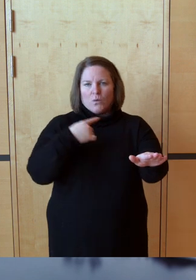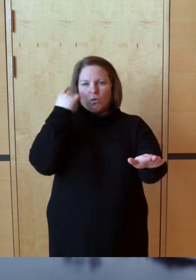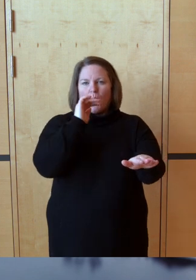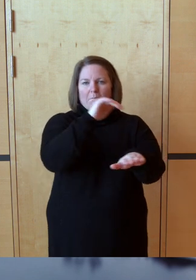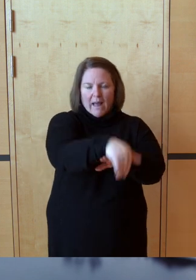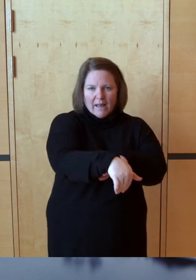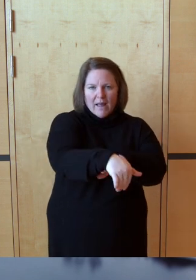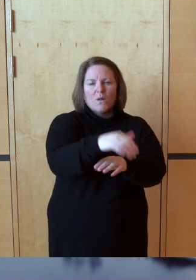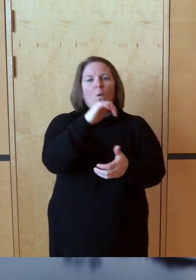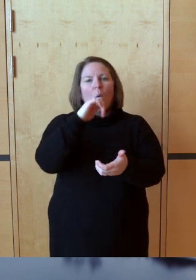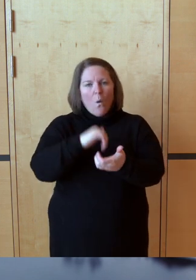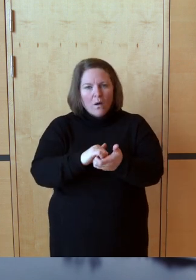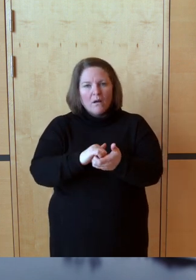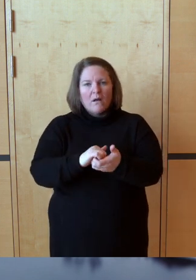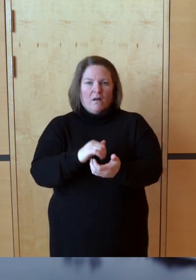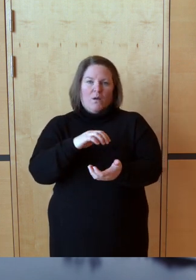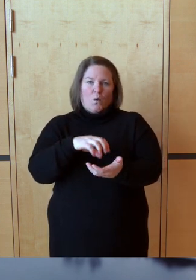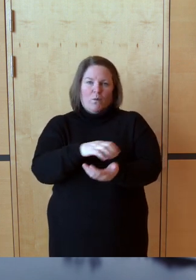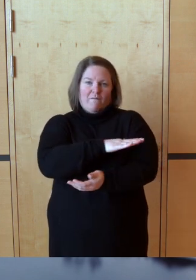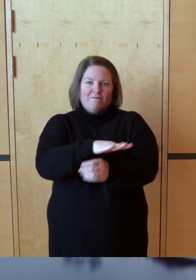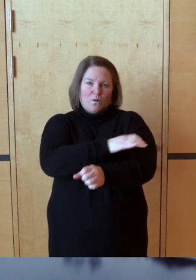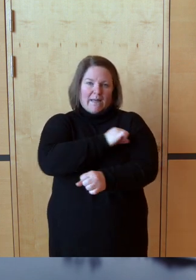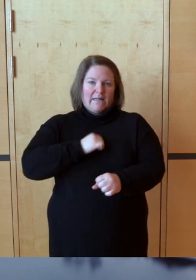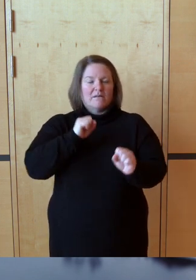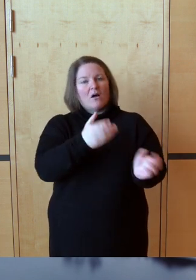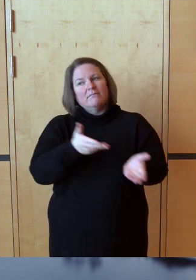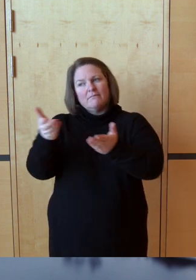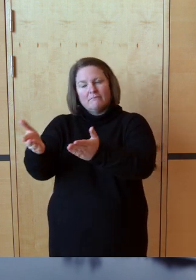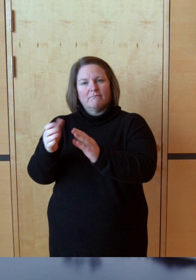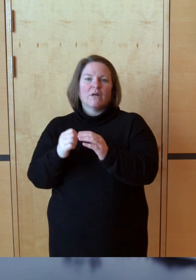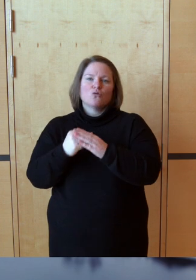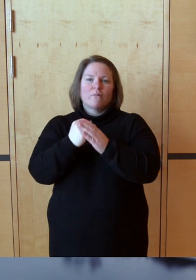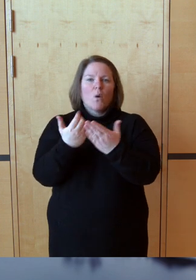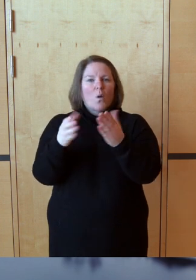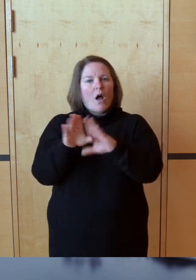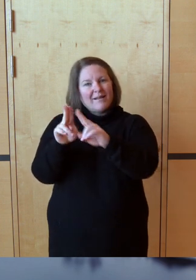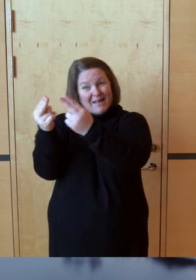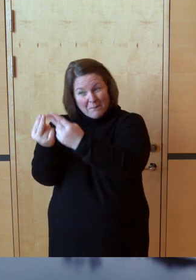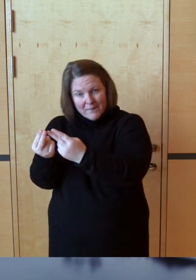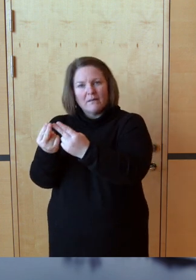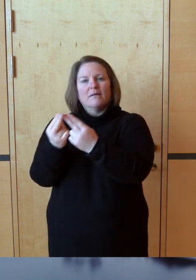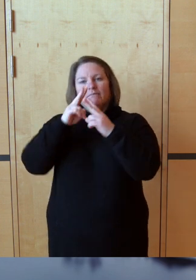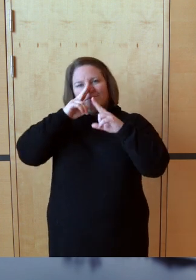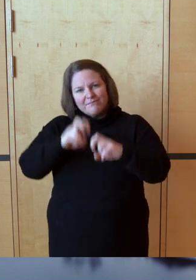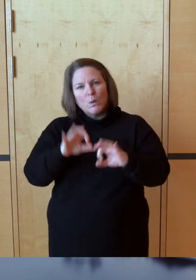Hur mycket ger uppdrag till lämnar för Sport lokaler Ta fram en plan för renovering av nuvarande Byggnad